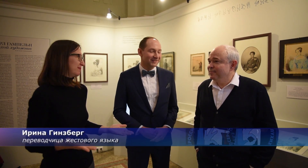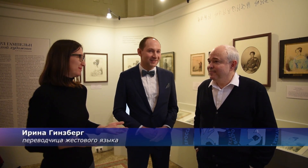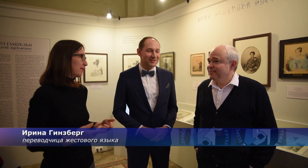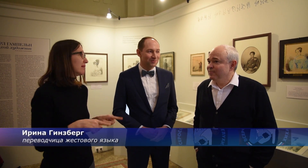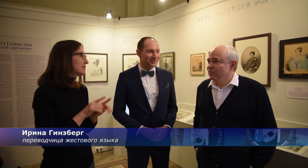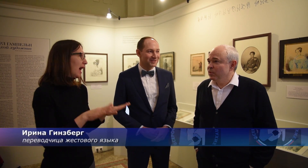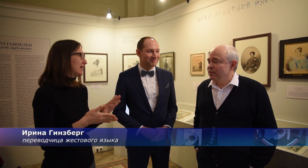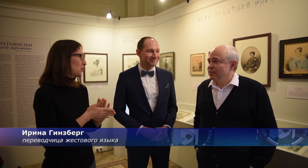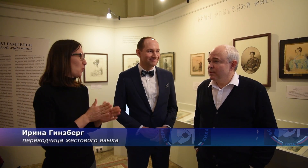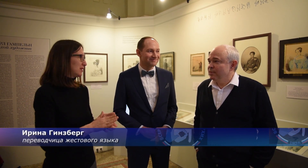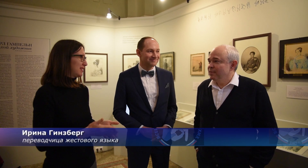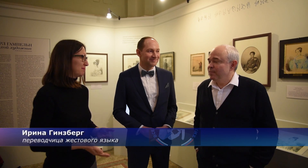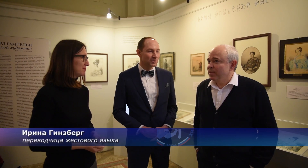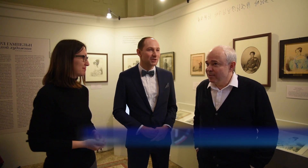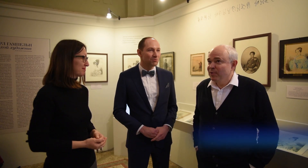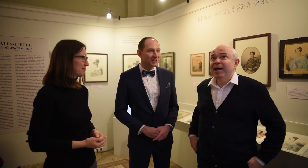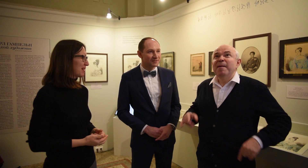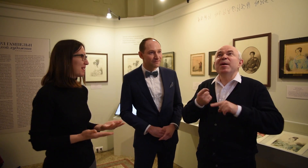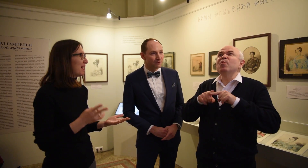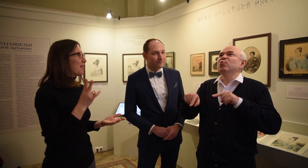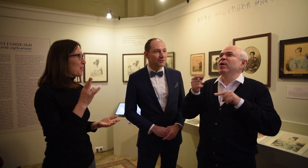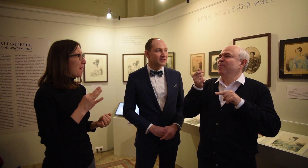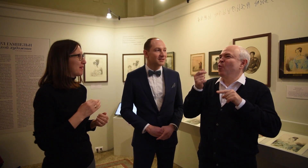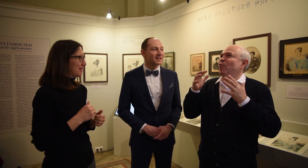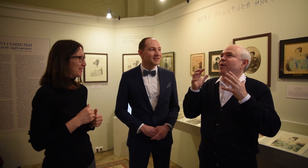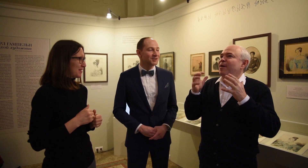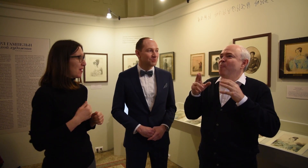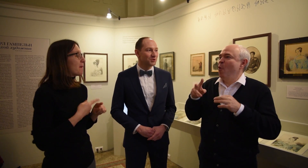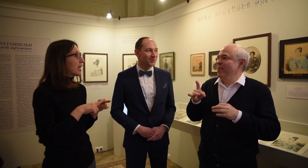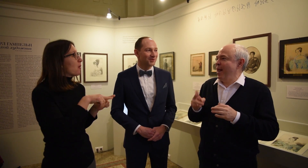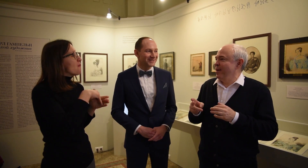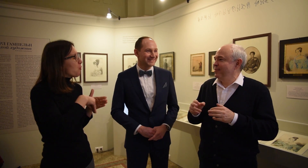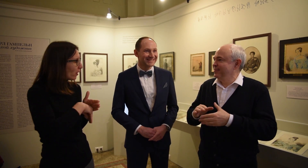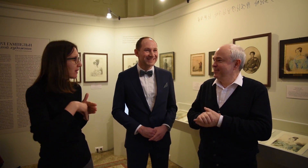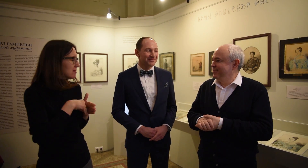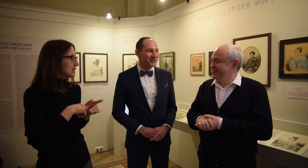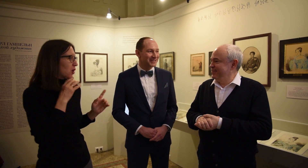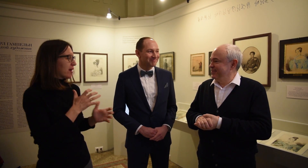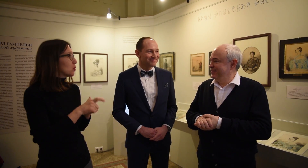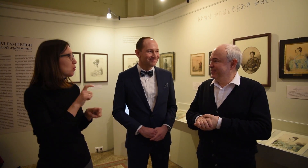К сожалению, вот такая ситуация. Но зато у нас в фондах сохранилось очень много вещей.